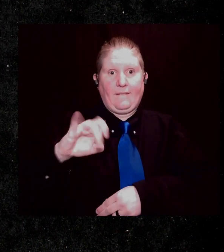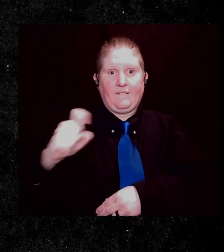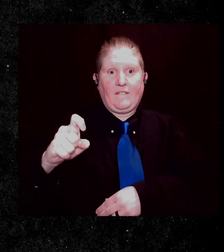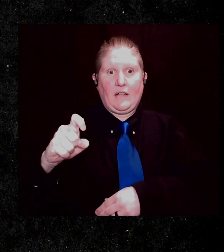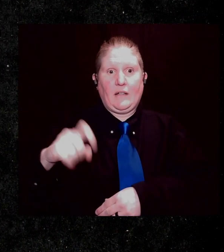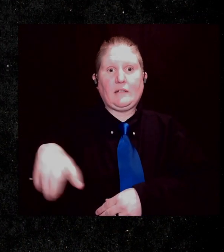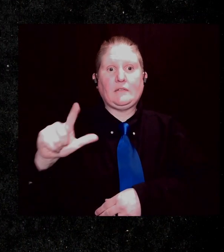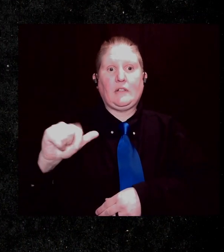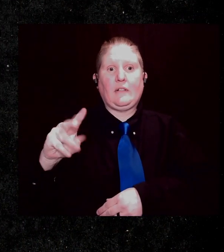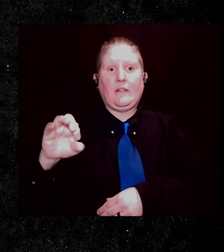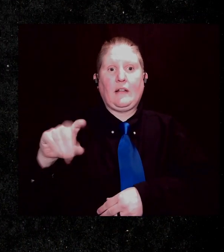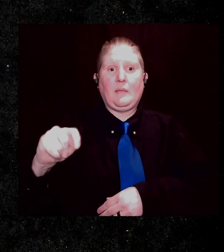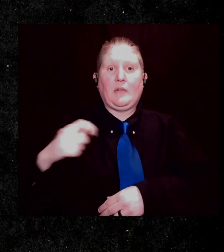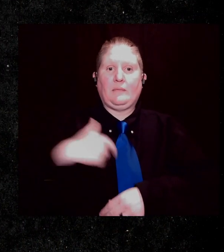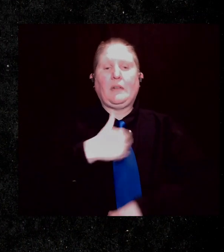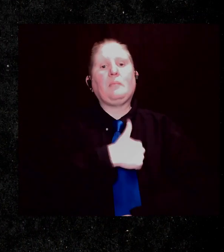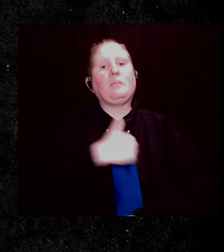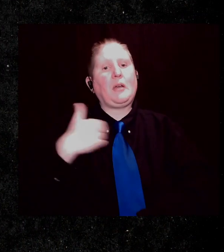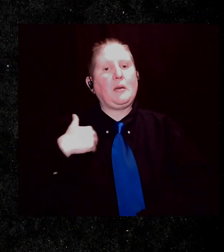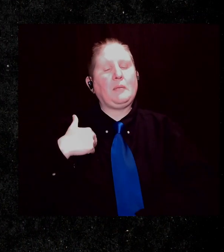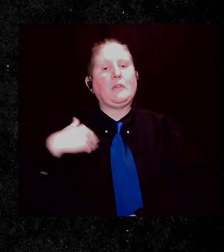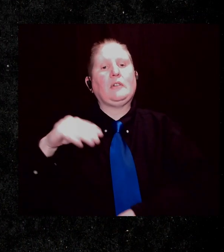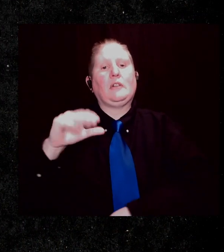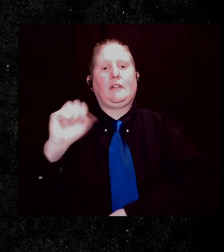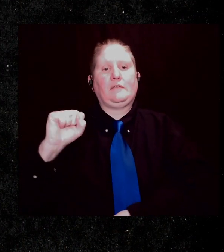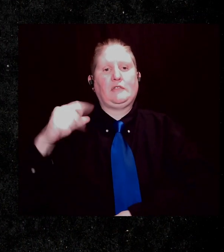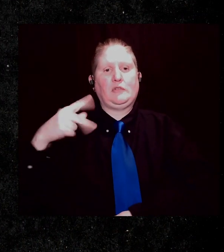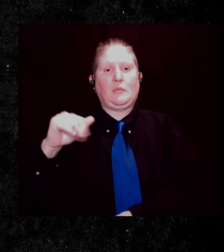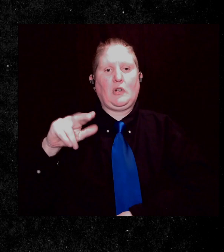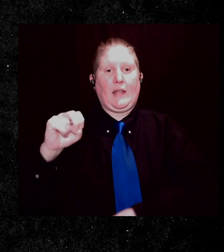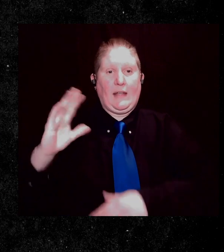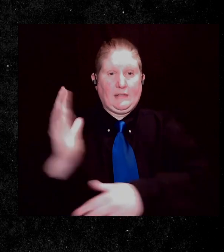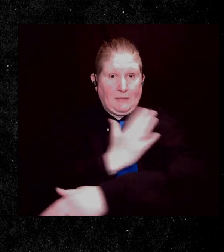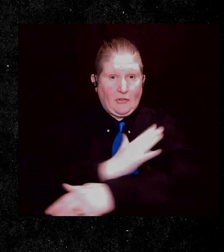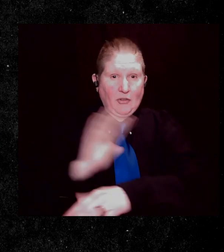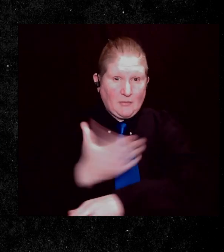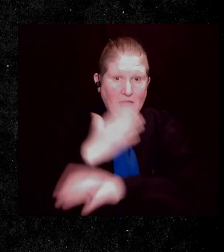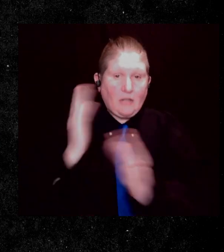Mi nombre es Phoenix Lumber y soy miembro de Spokane Spectrum Singers